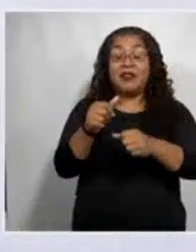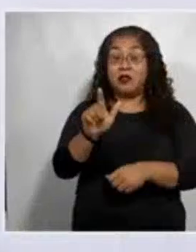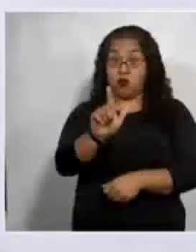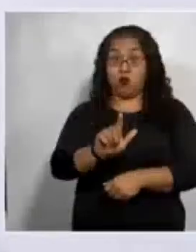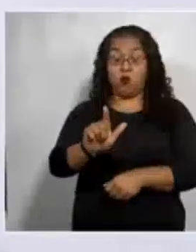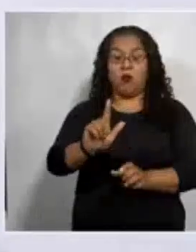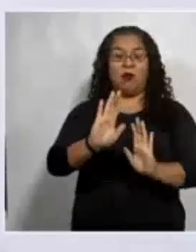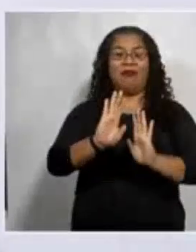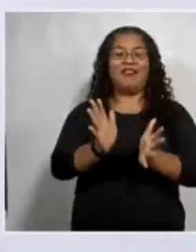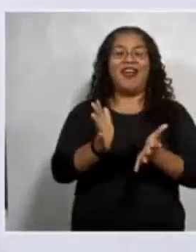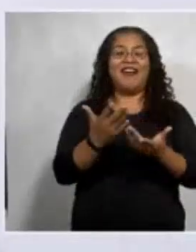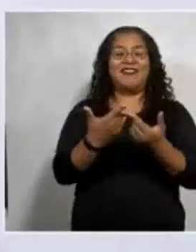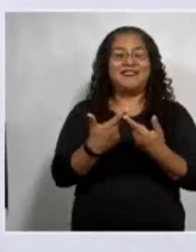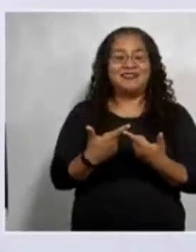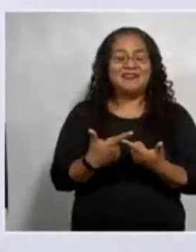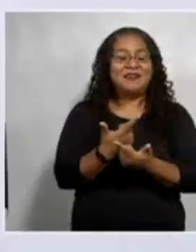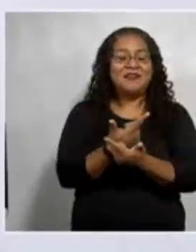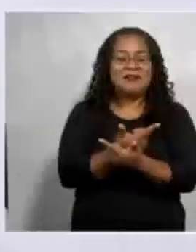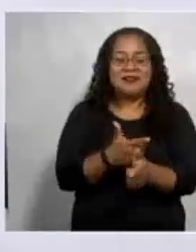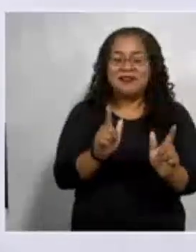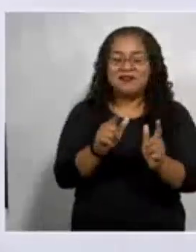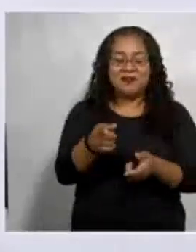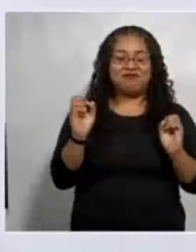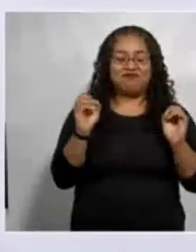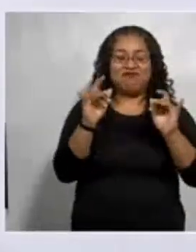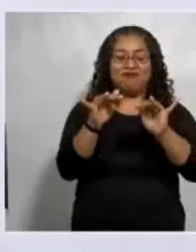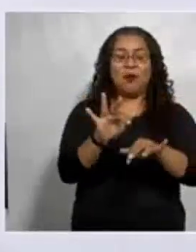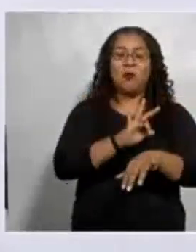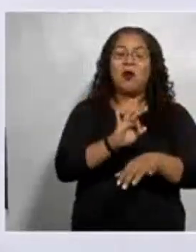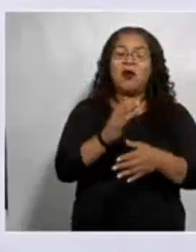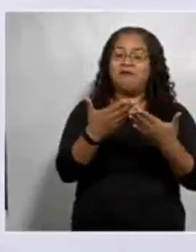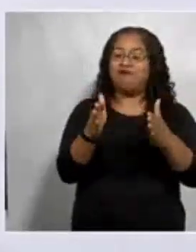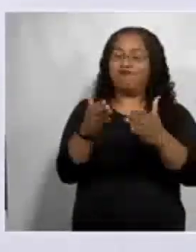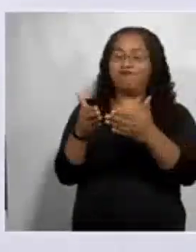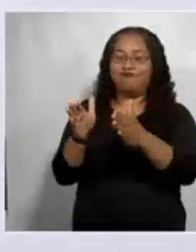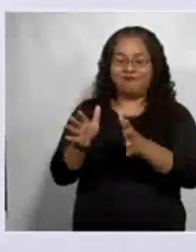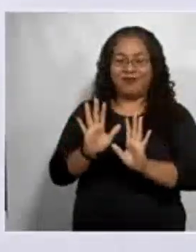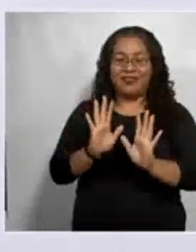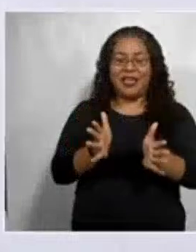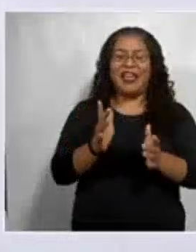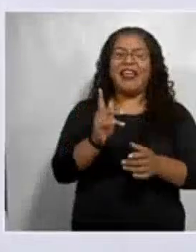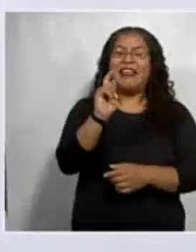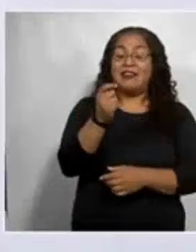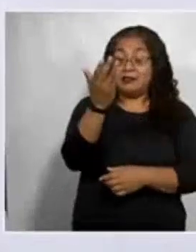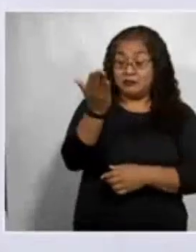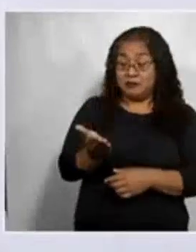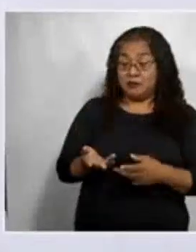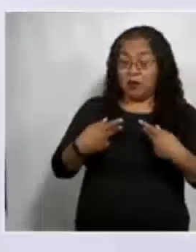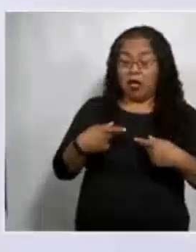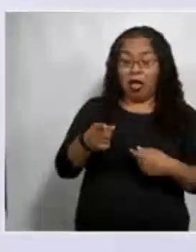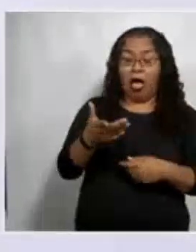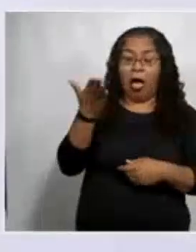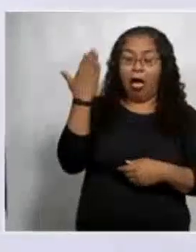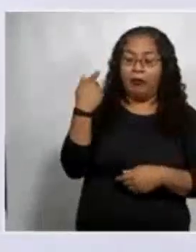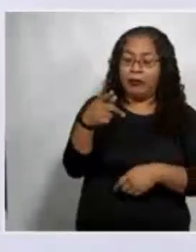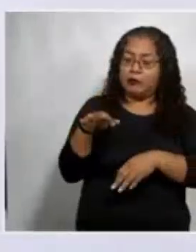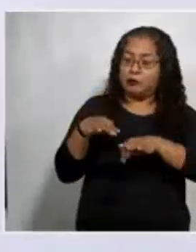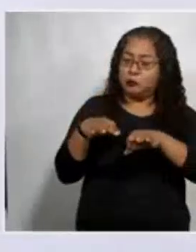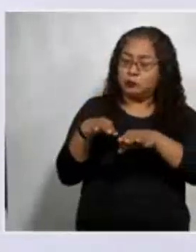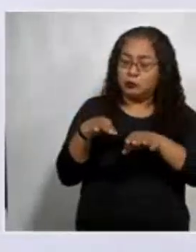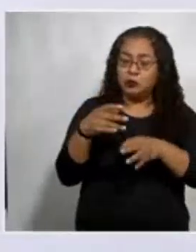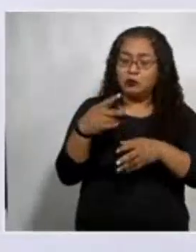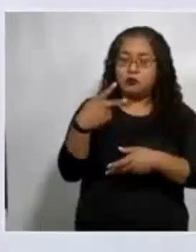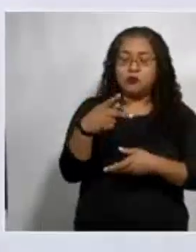hospital de especialidades que ahora sí, honor a quien honor merece, porque no es bueno hacer